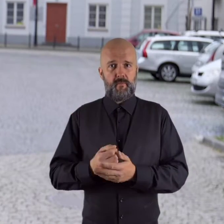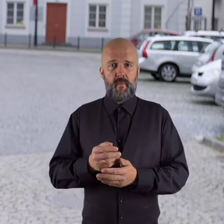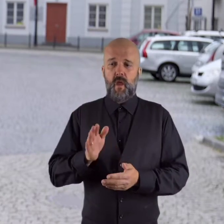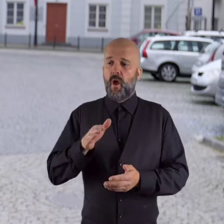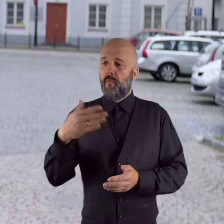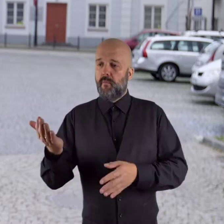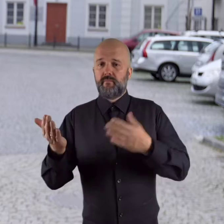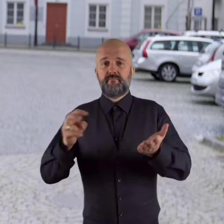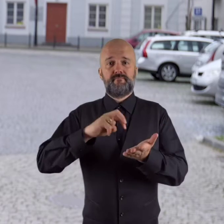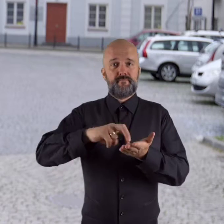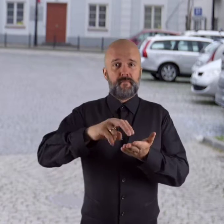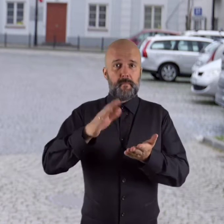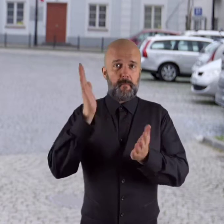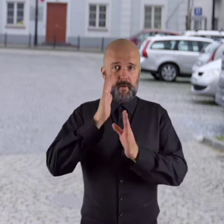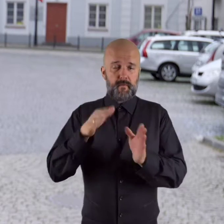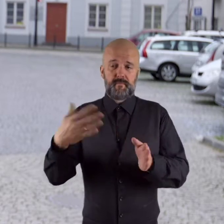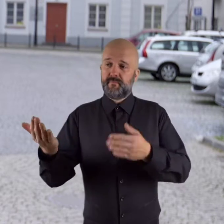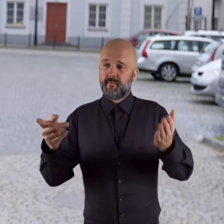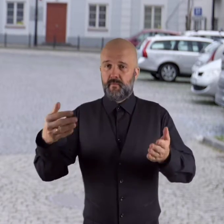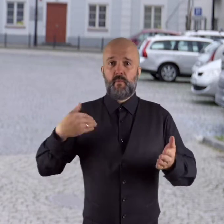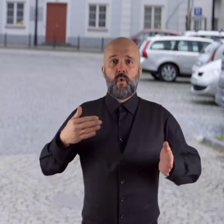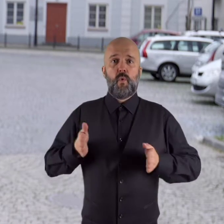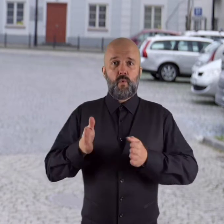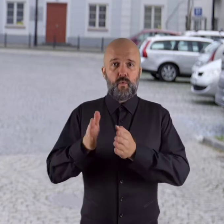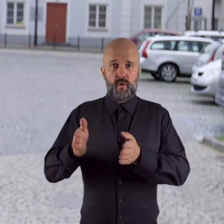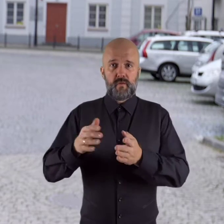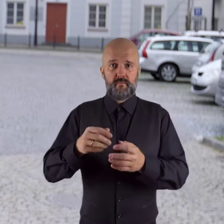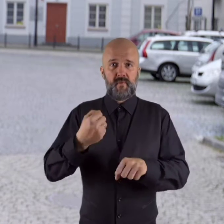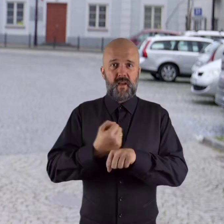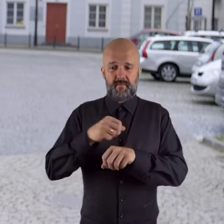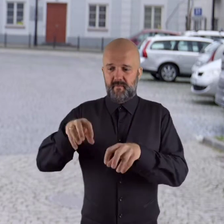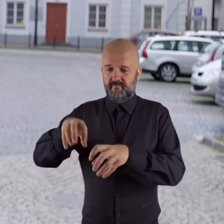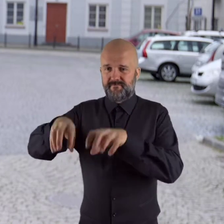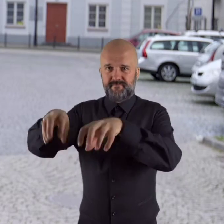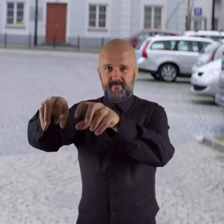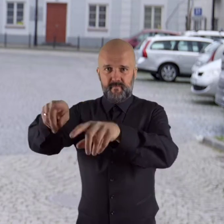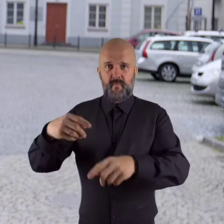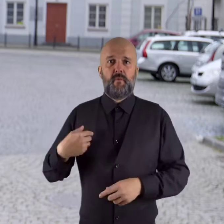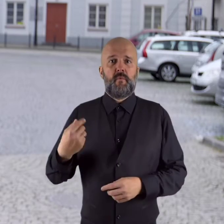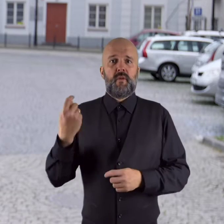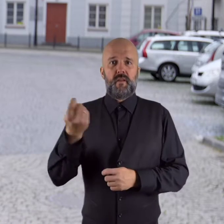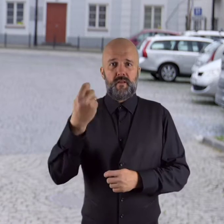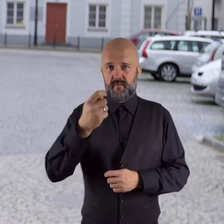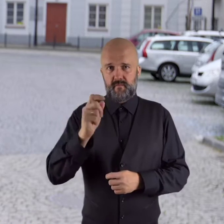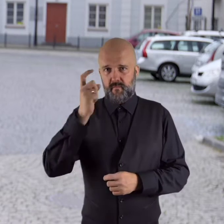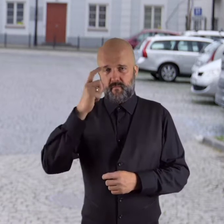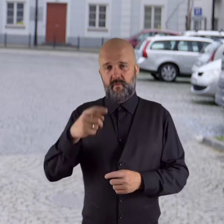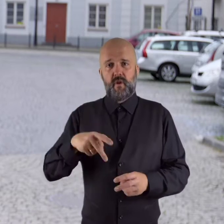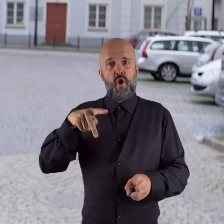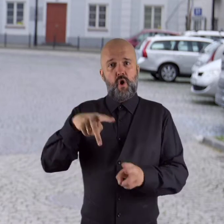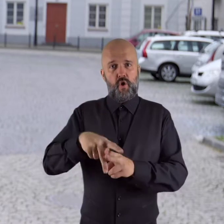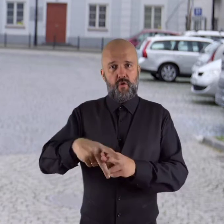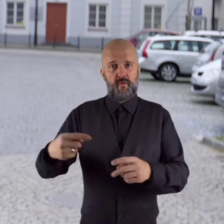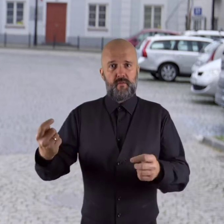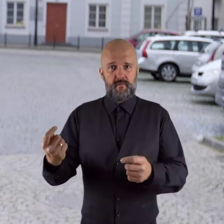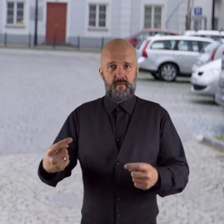Po obu stron tego trotuaru była ulica z kocich łbów, po których poruszały się przede wszystkim wozy zaprzężone w konie.